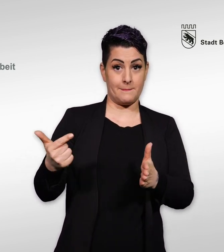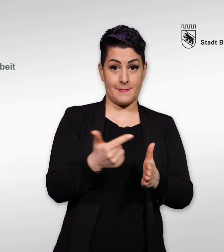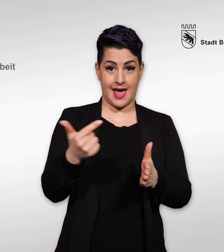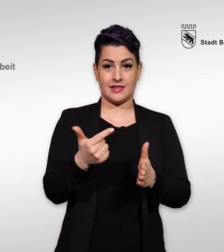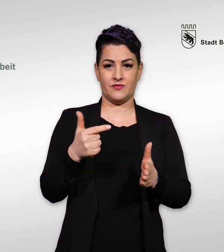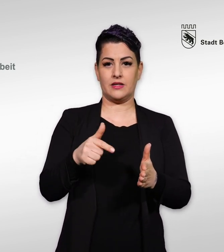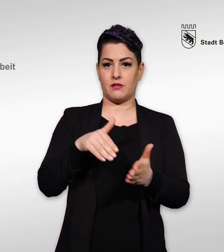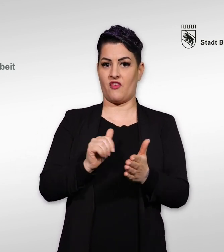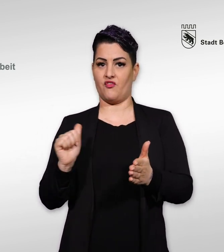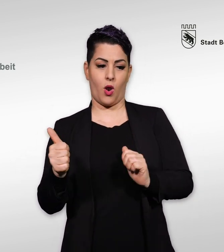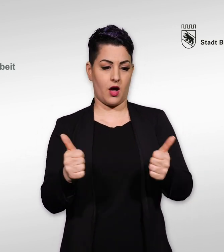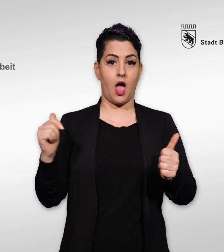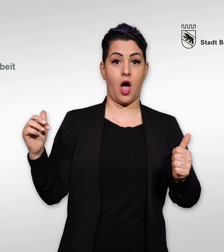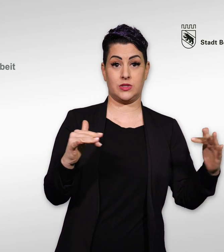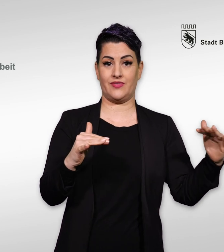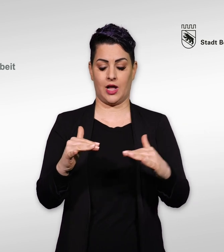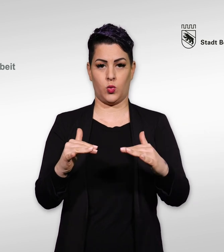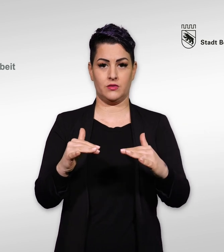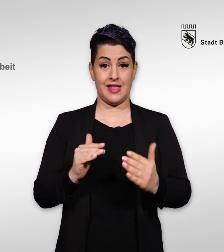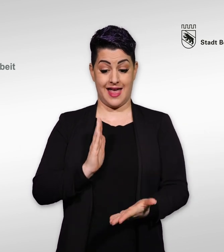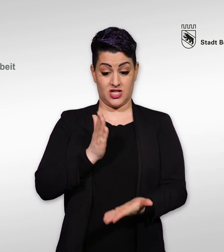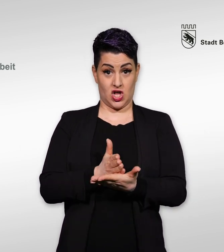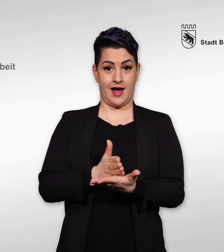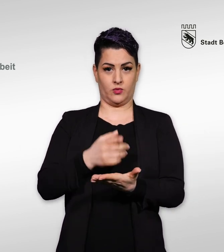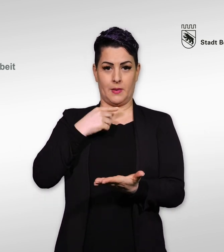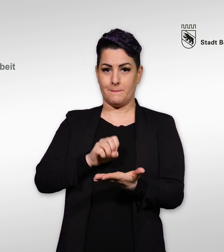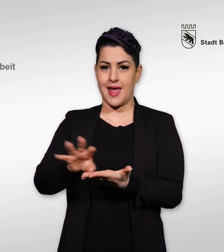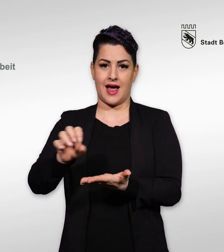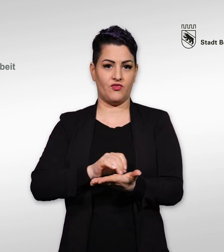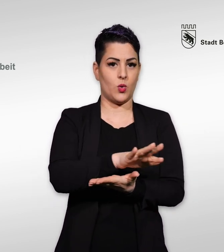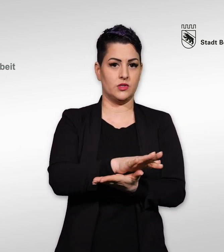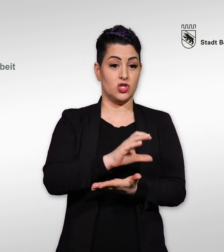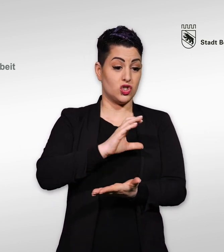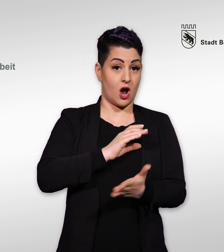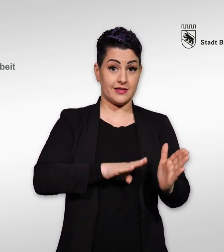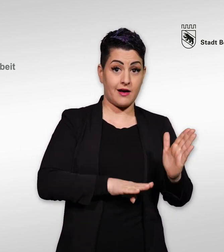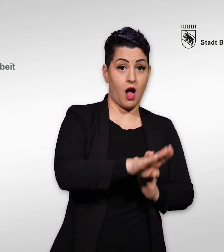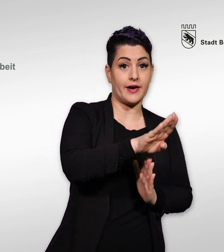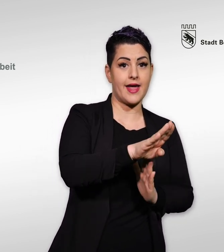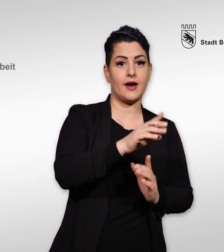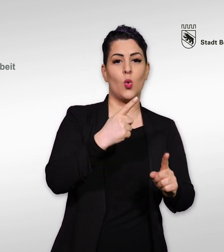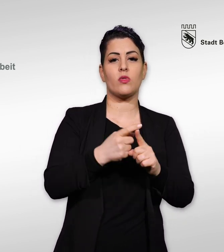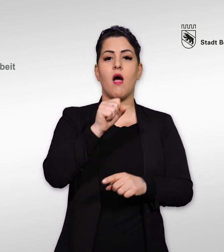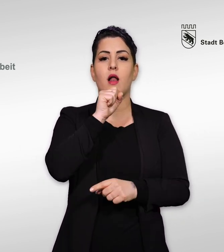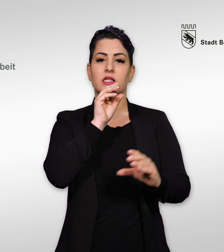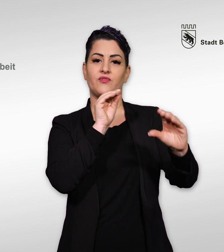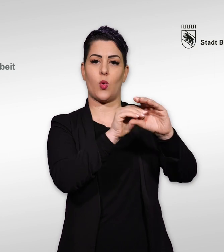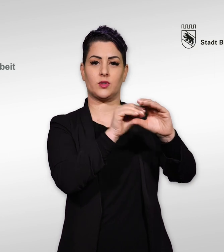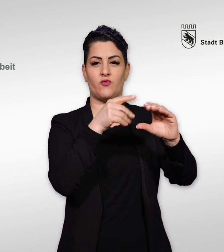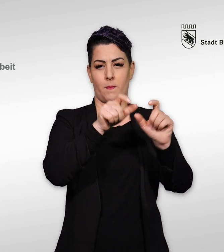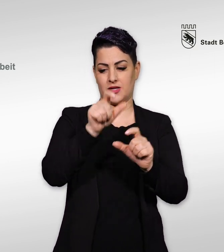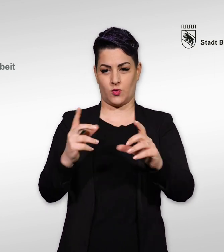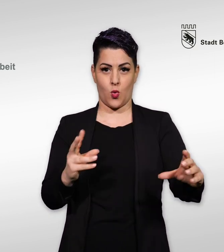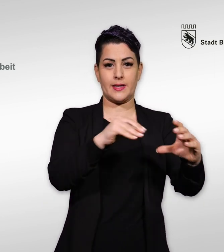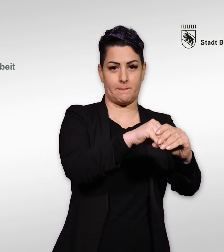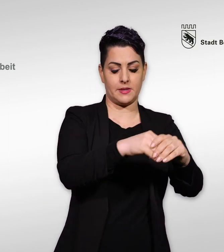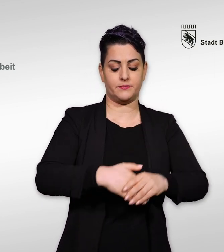Sie beeinflusst die Karrierechancen und die Altersvorsorge der beteiligten Personen.